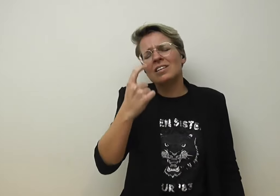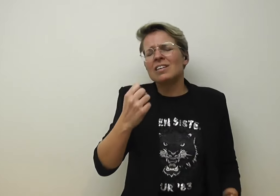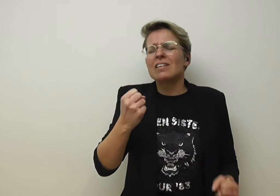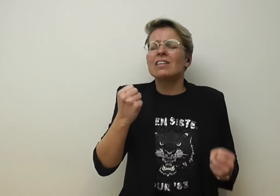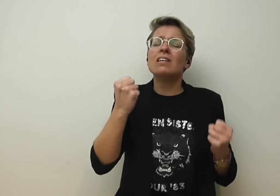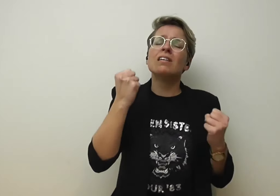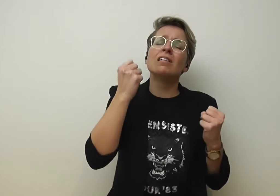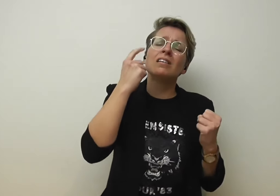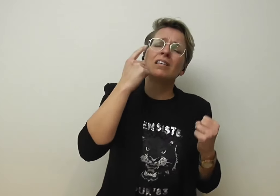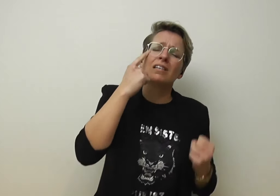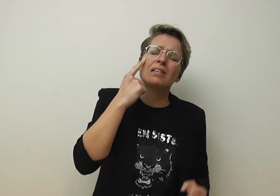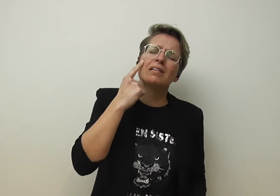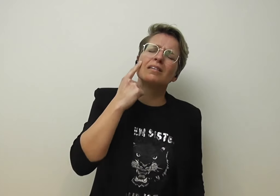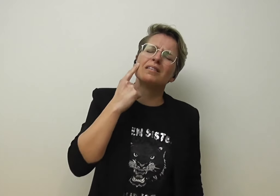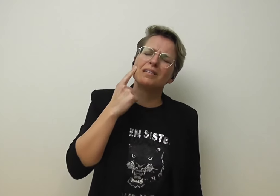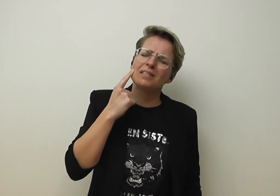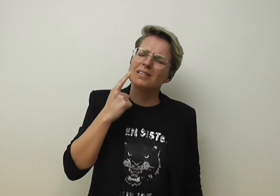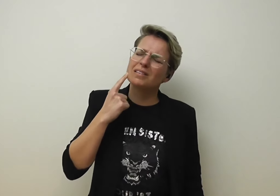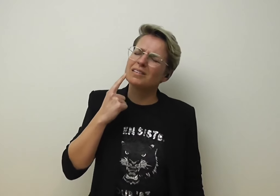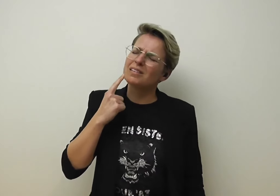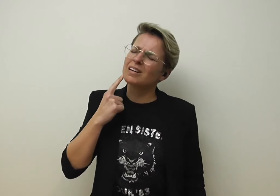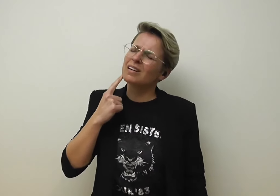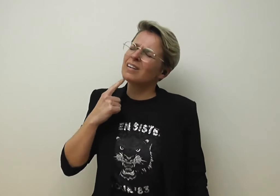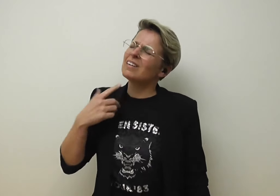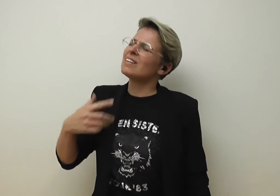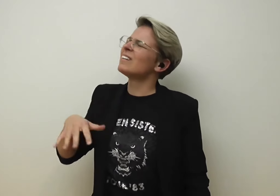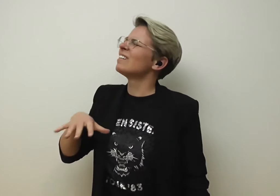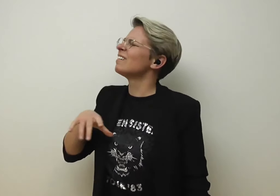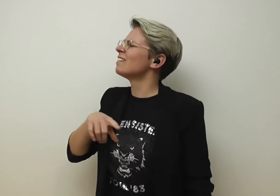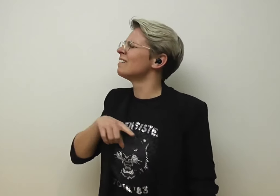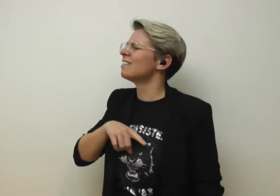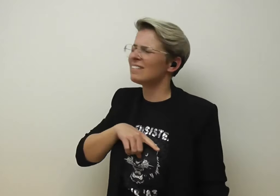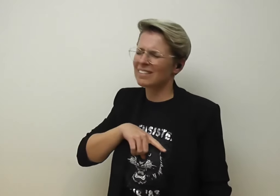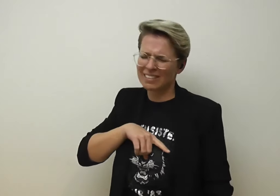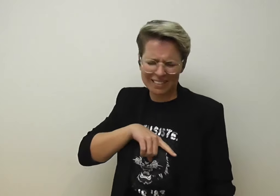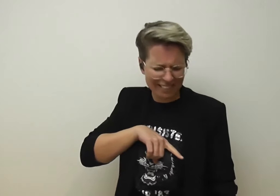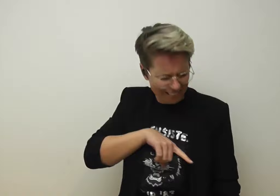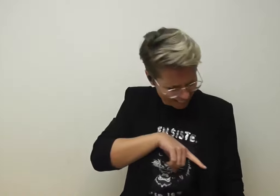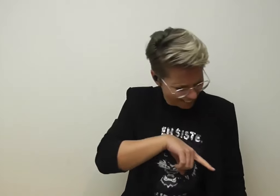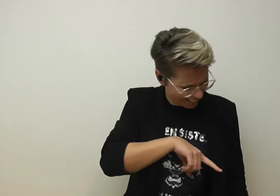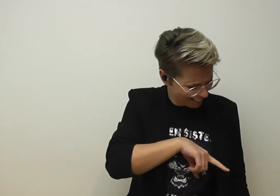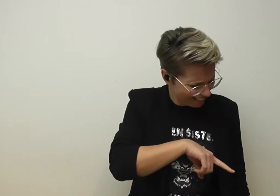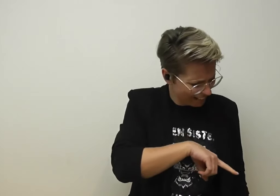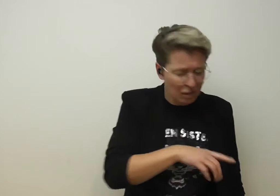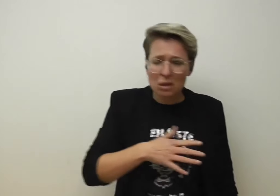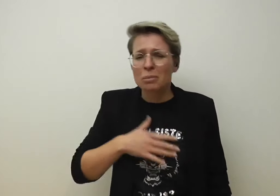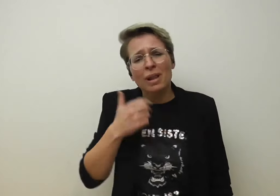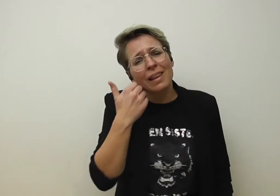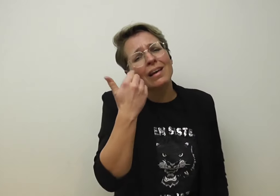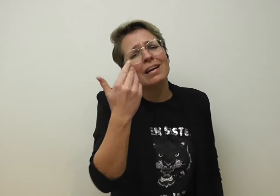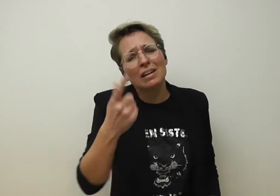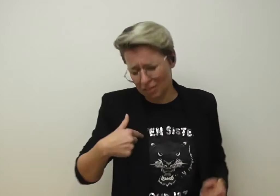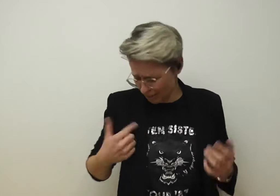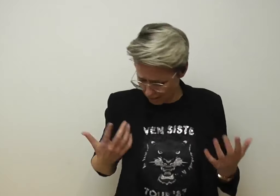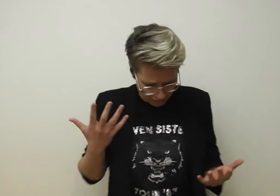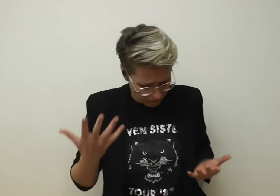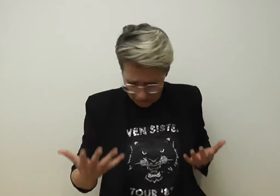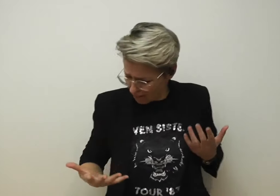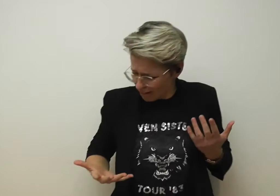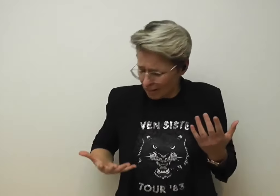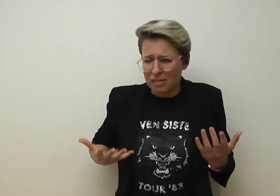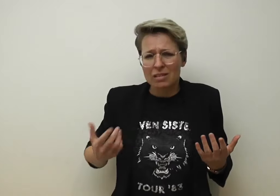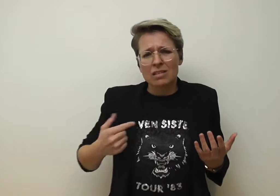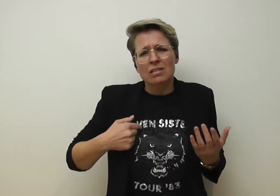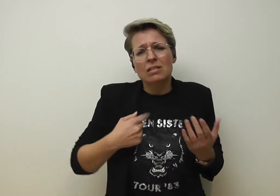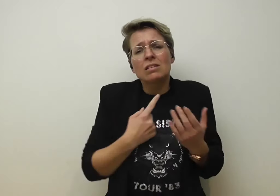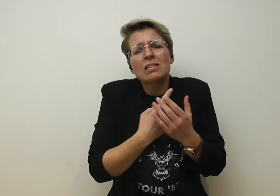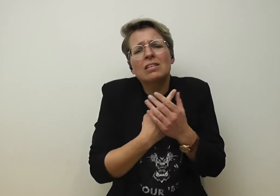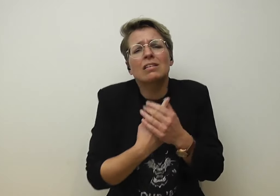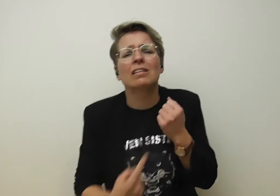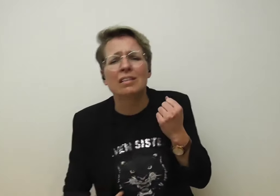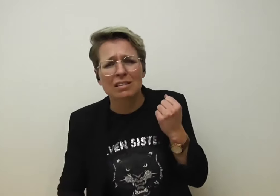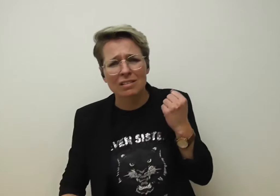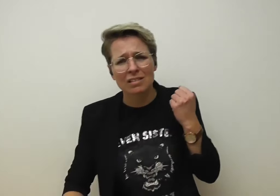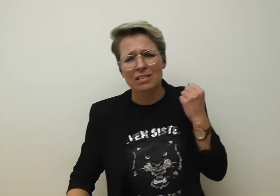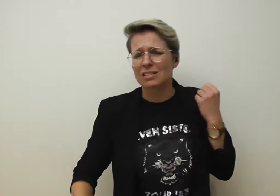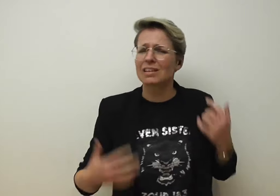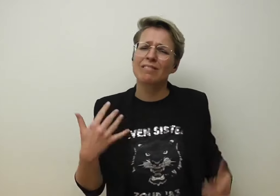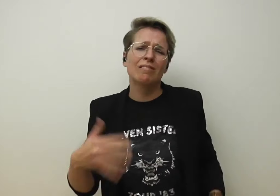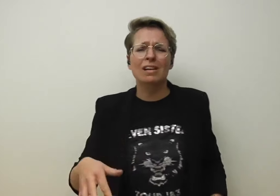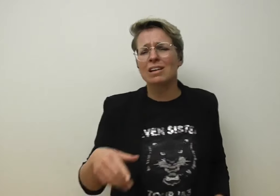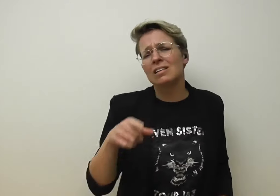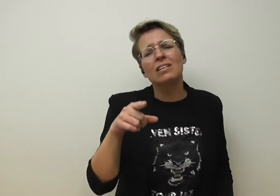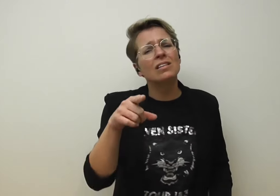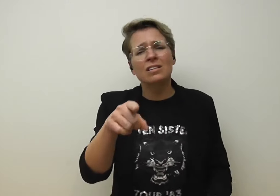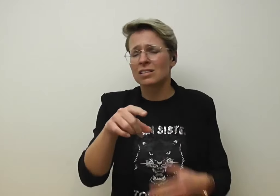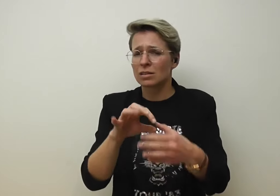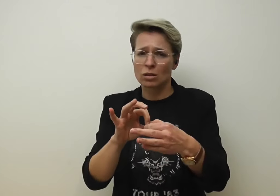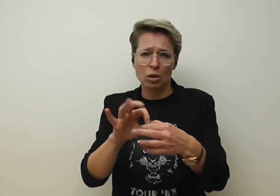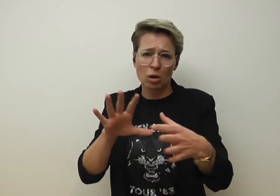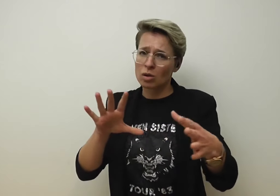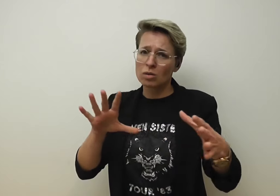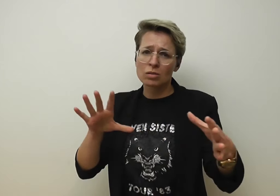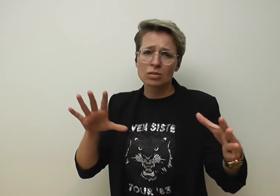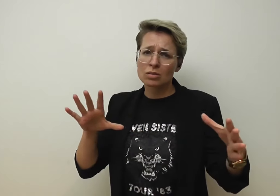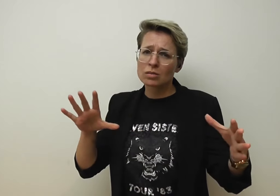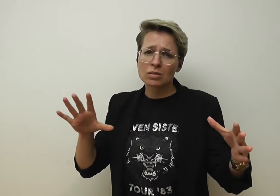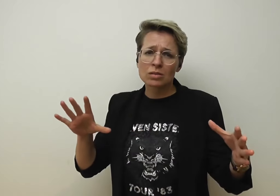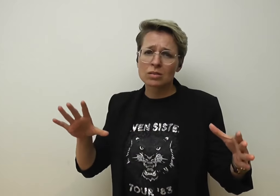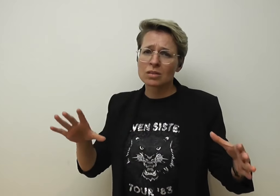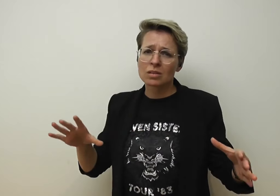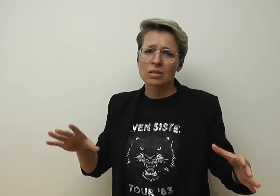Oehoe aha. Oh mijn lief wat moet ik nou Ik zit diep en ik wil jou niet laten gaan